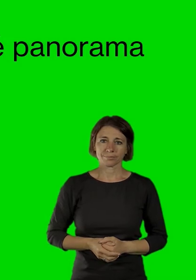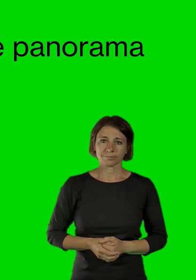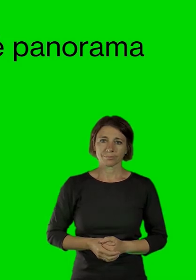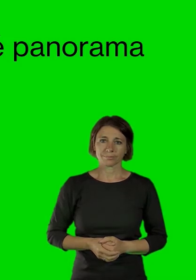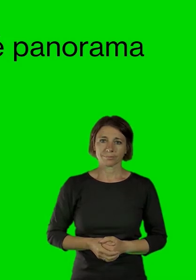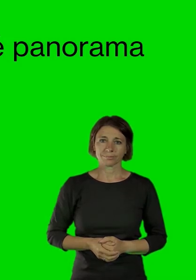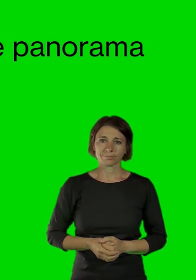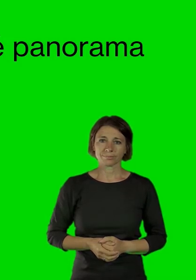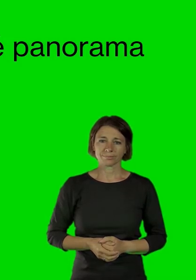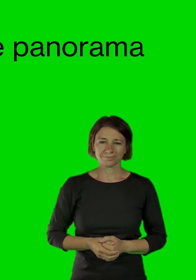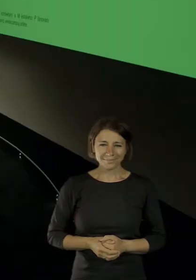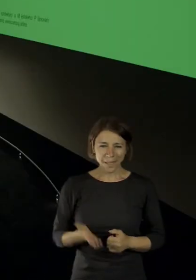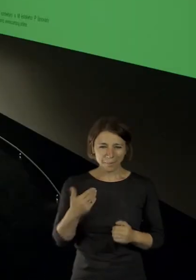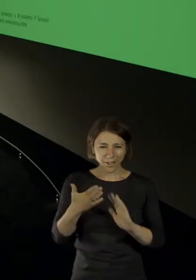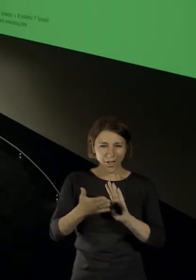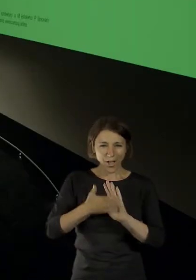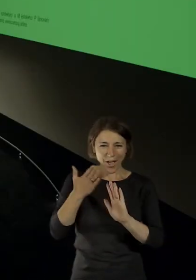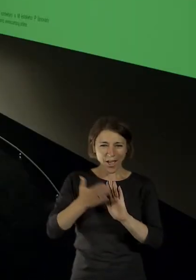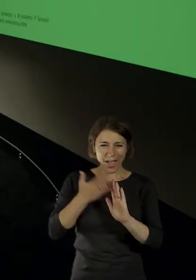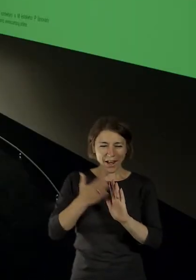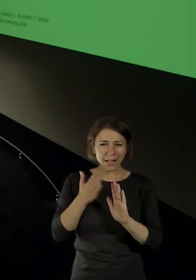Tak možná jste poznali, že to bylo natáčeno u nás na střeše.